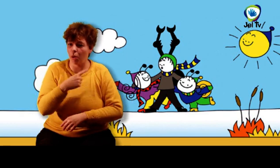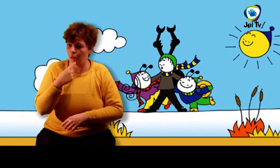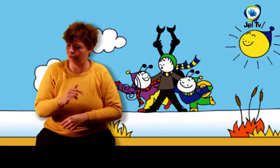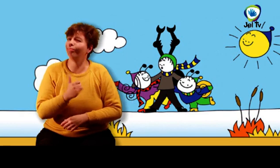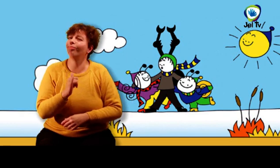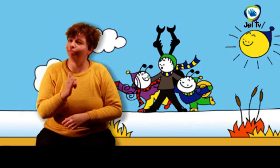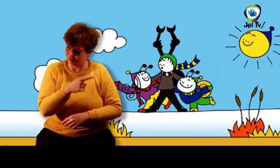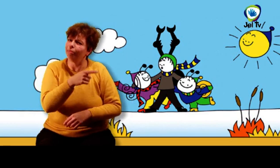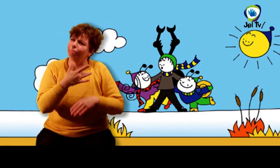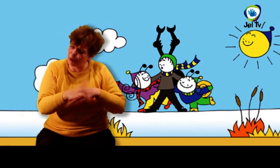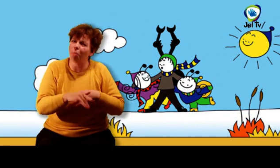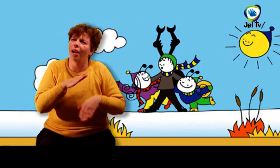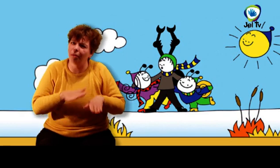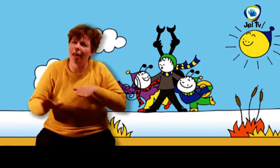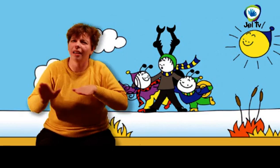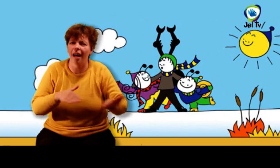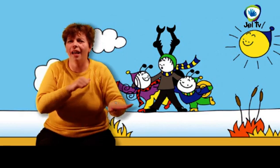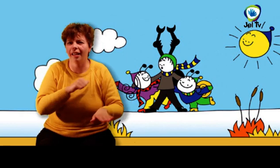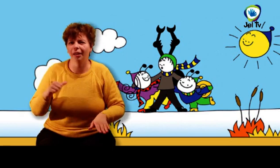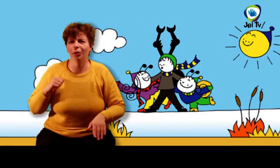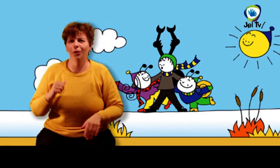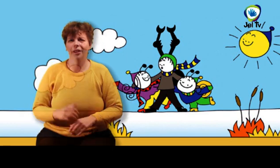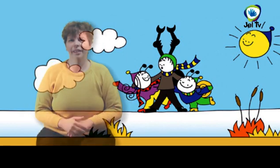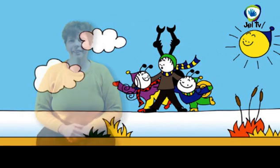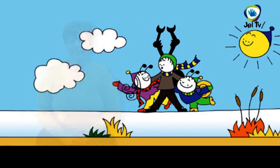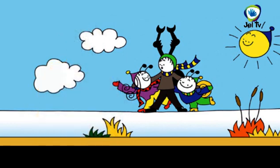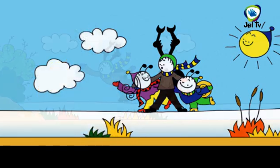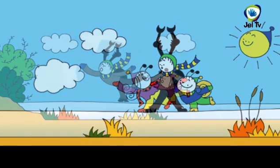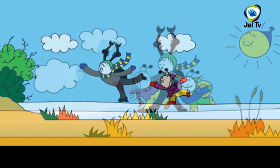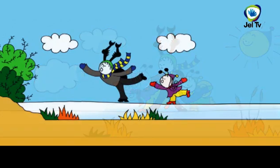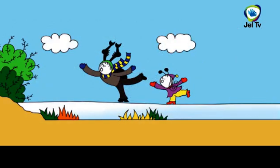Így van! Most próbáld meg egyedül, Vendel!- helyeselt Bogyó is.